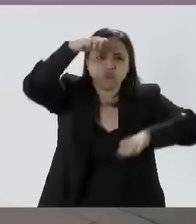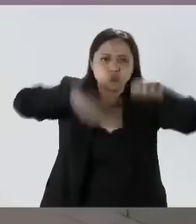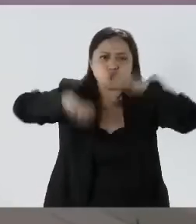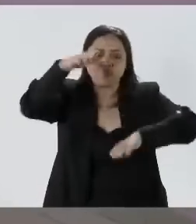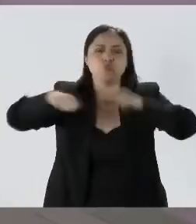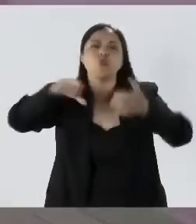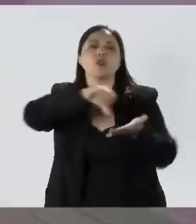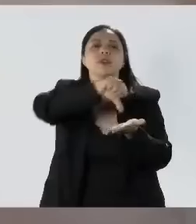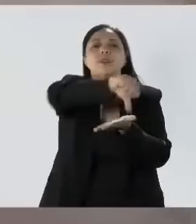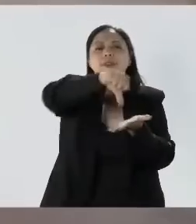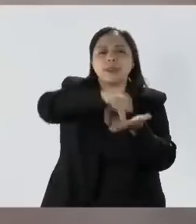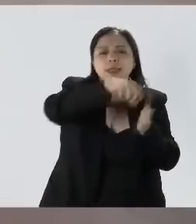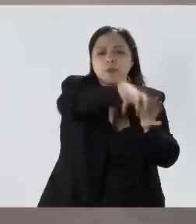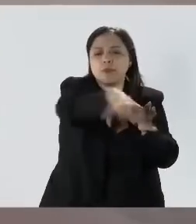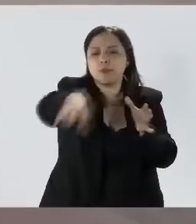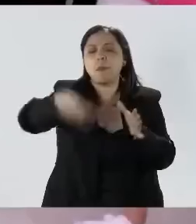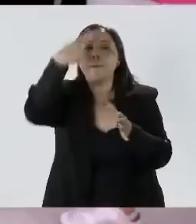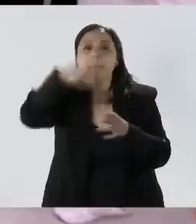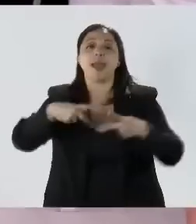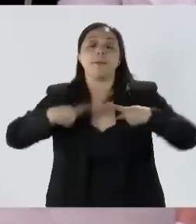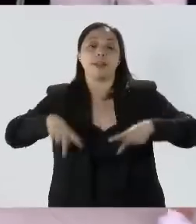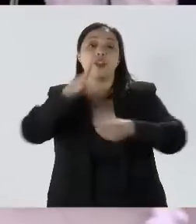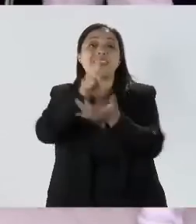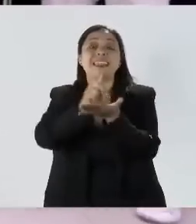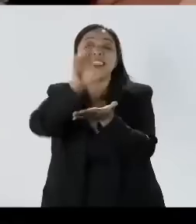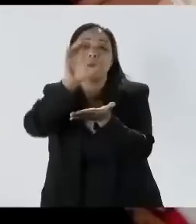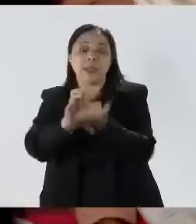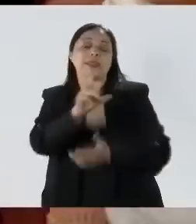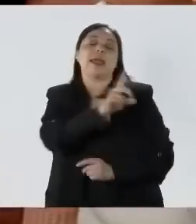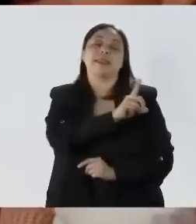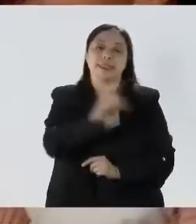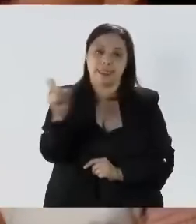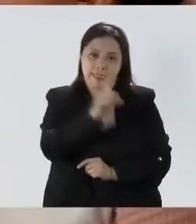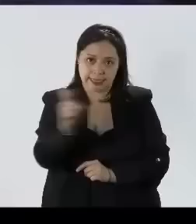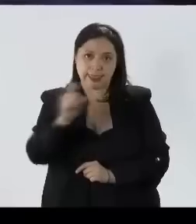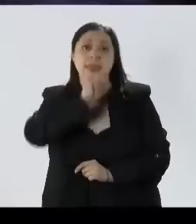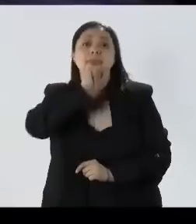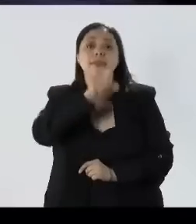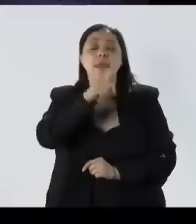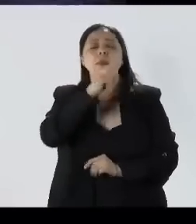para personas con discapacidad 100 centros de relajación y descanso para